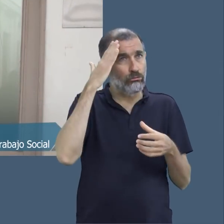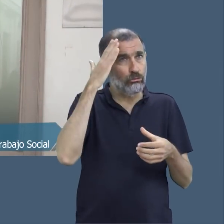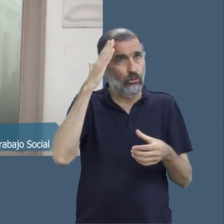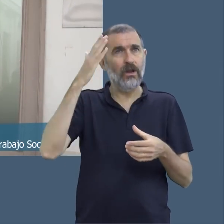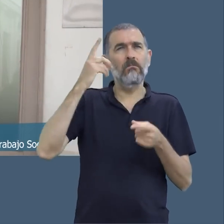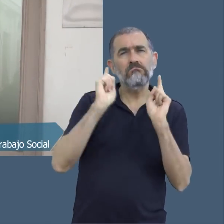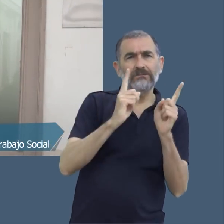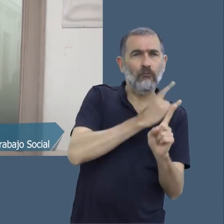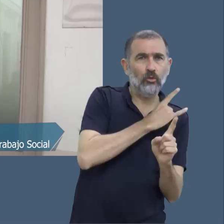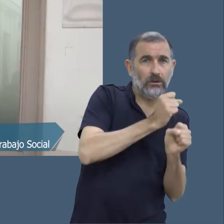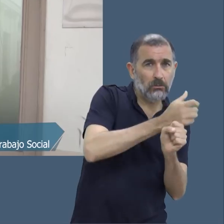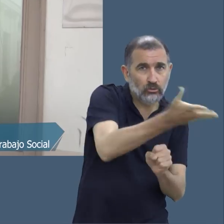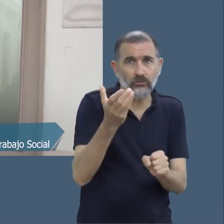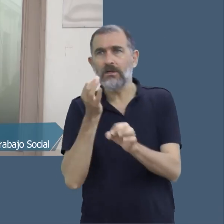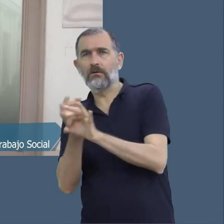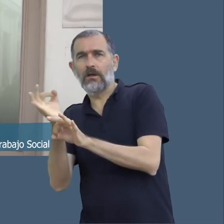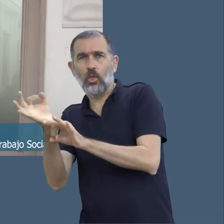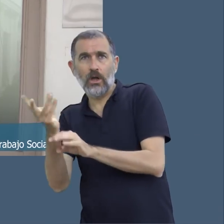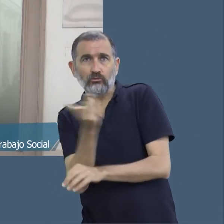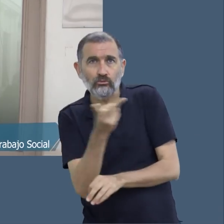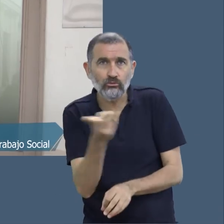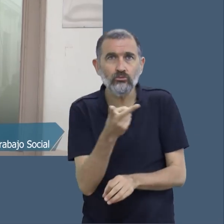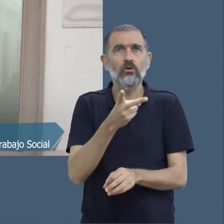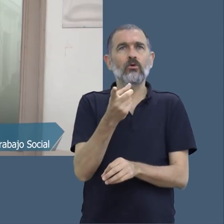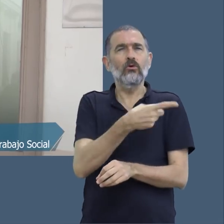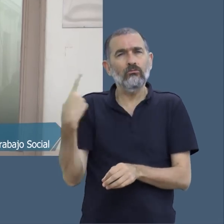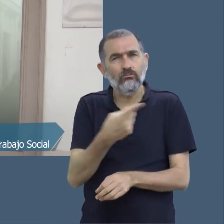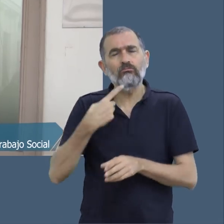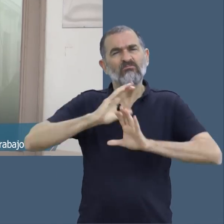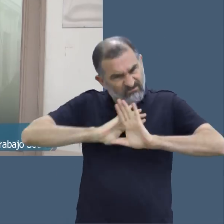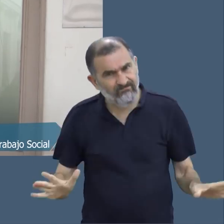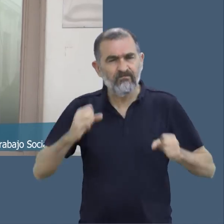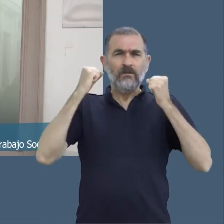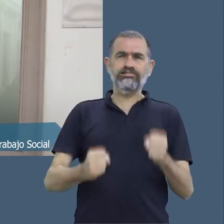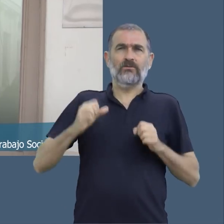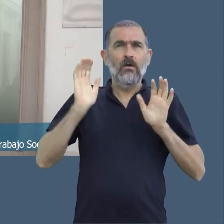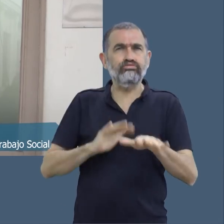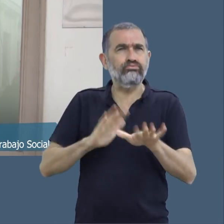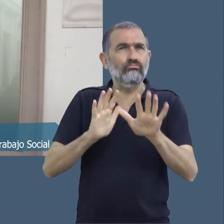tanto con la facultad de Trabajo Social como la de Educación, ha sido poder movilizarnos